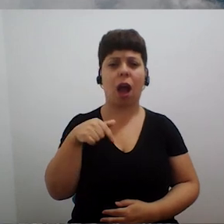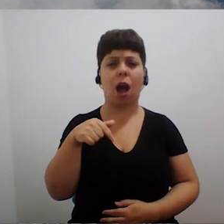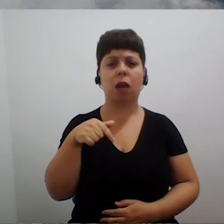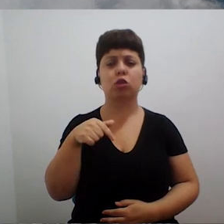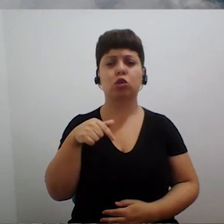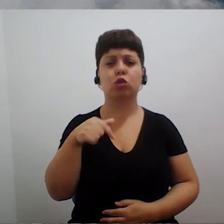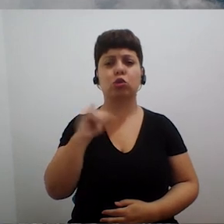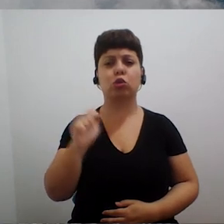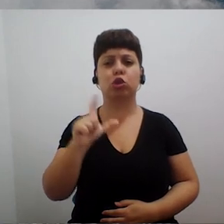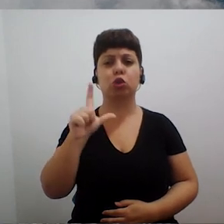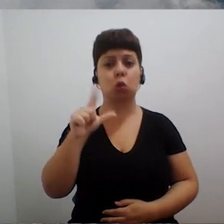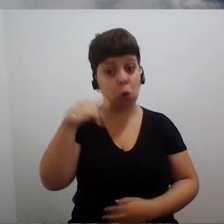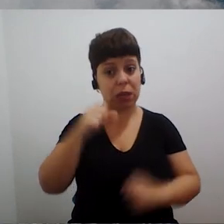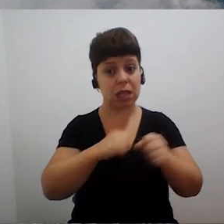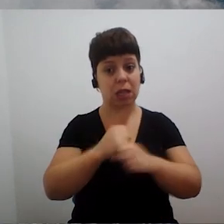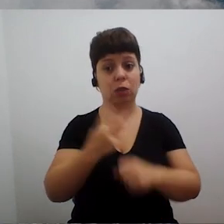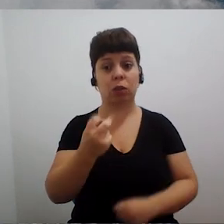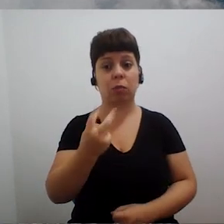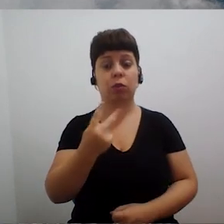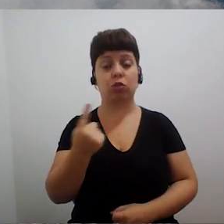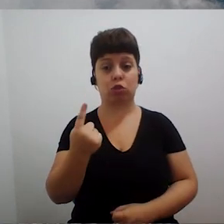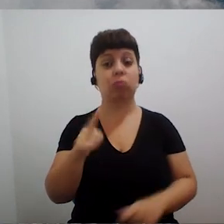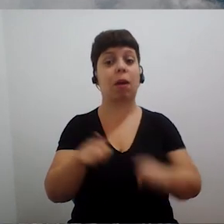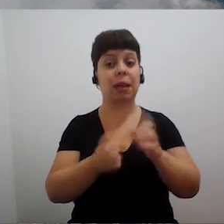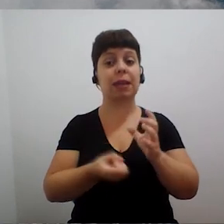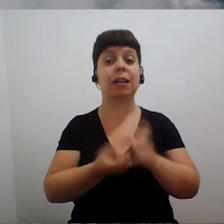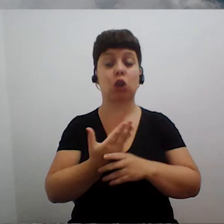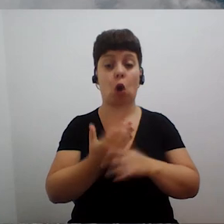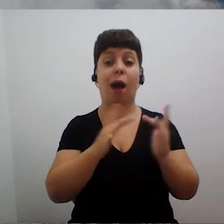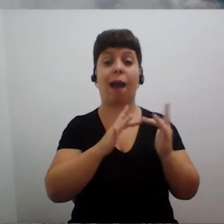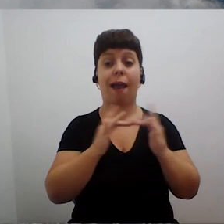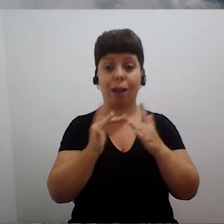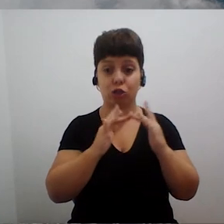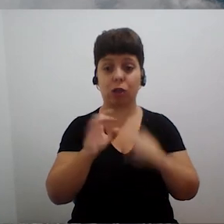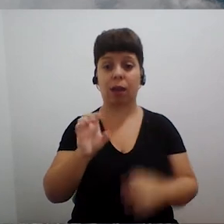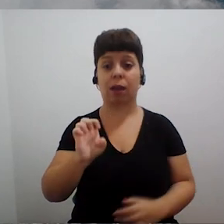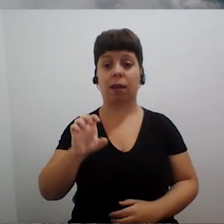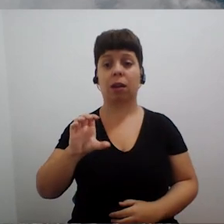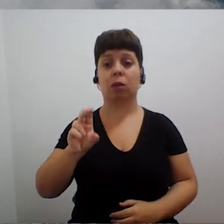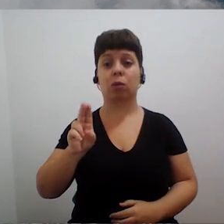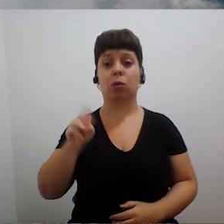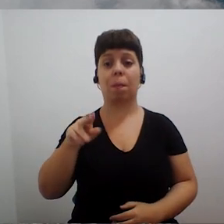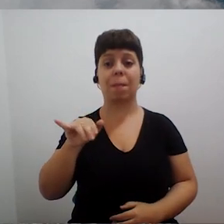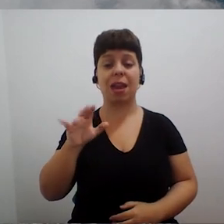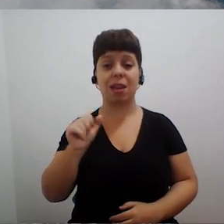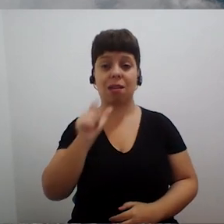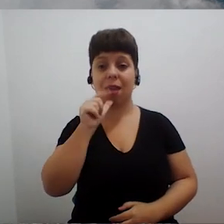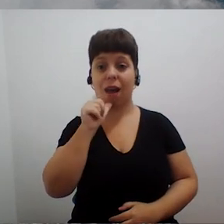nós também criamos a Rede Ecumênica da Água Brasil, e temos três princípios que são fundamentais. primeiro